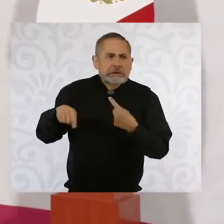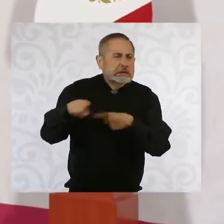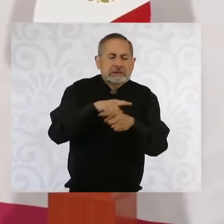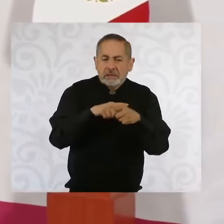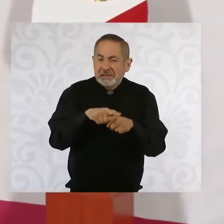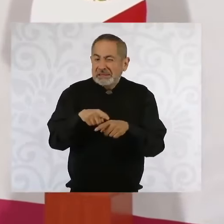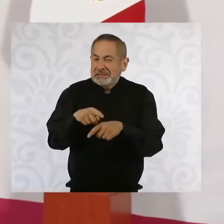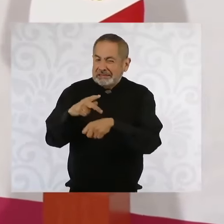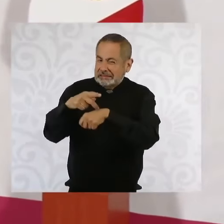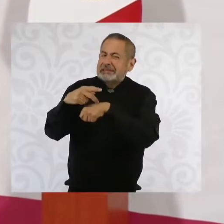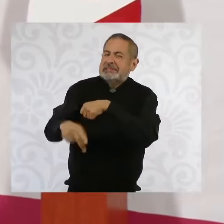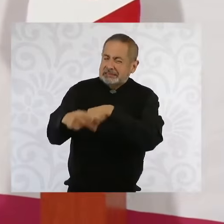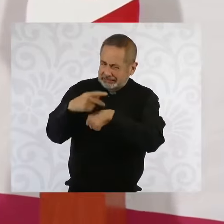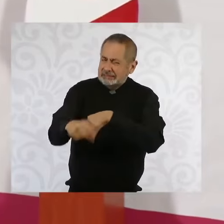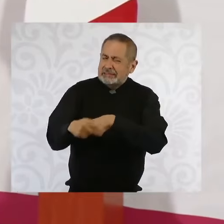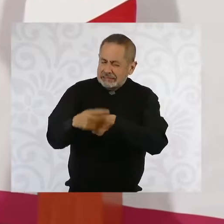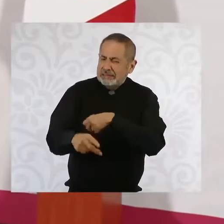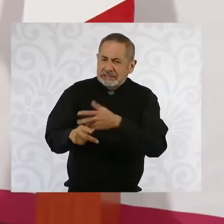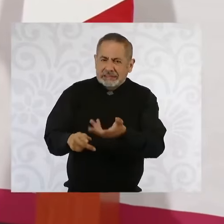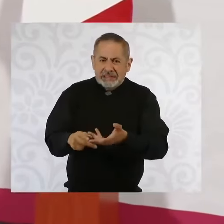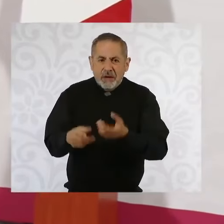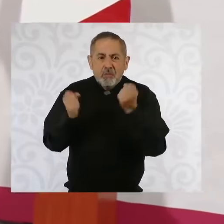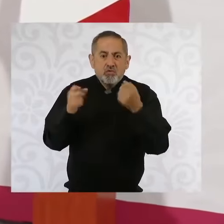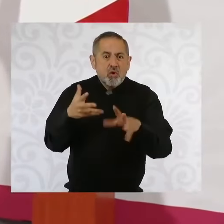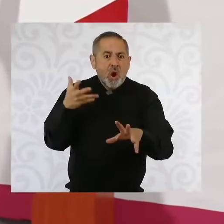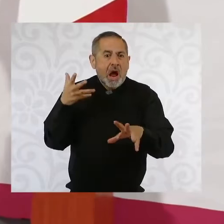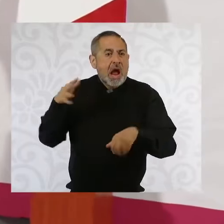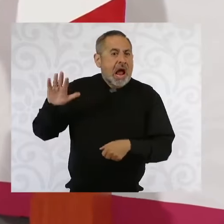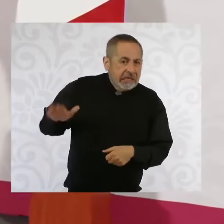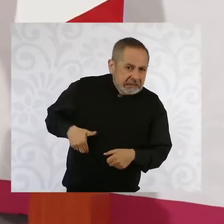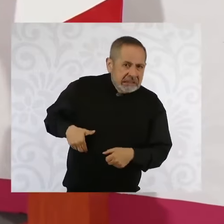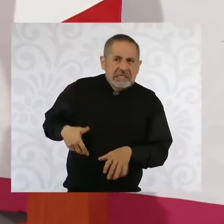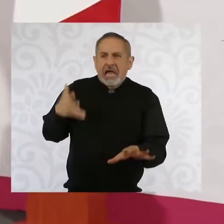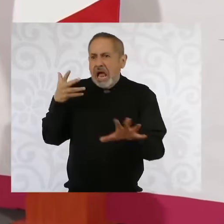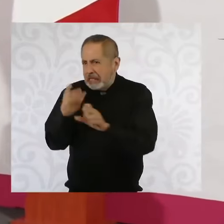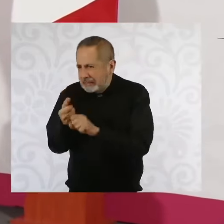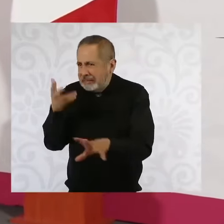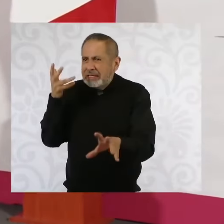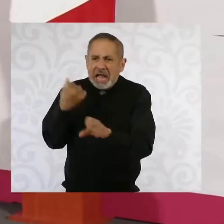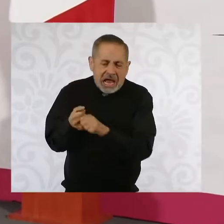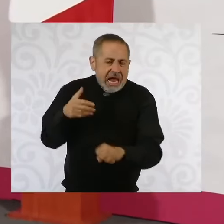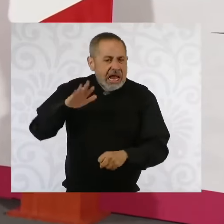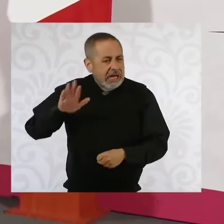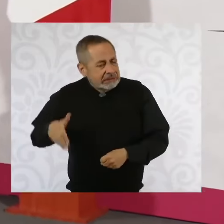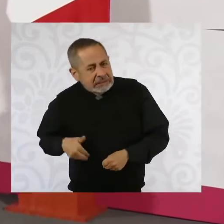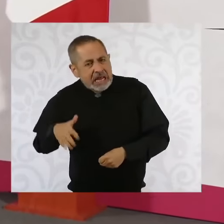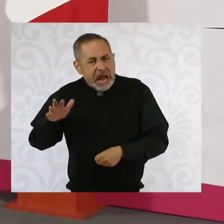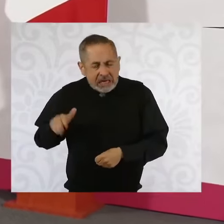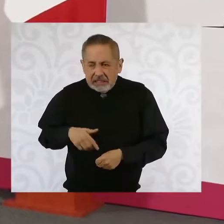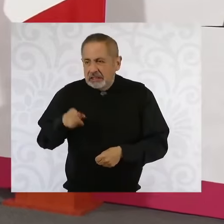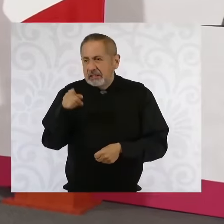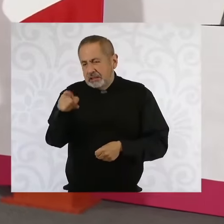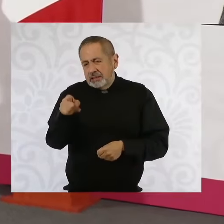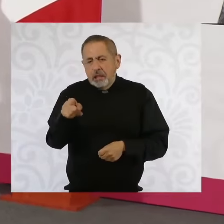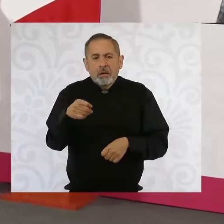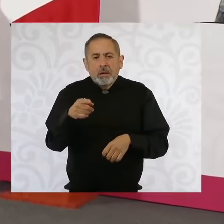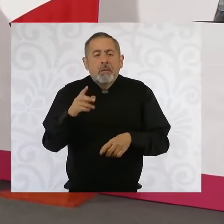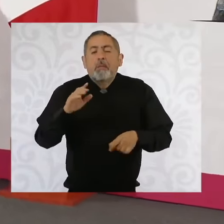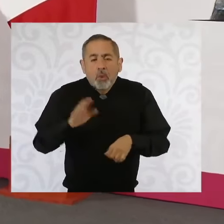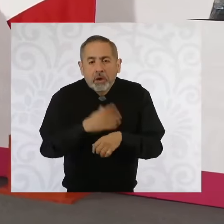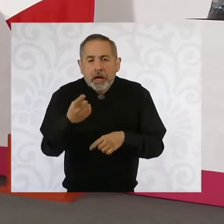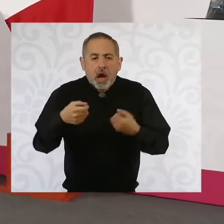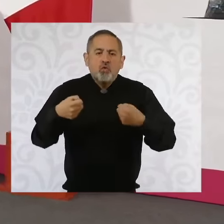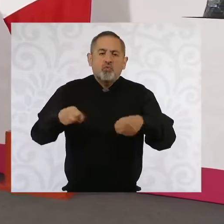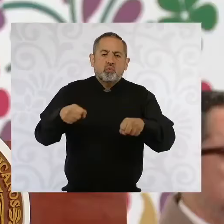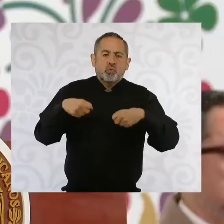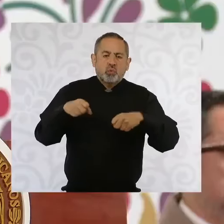eh han aumentado los accidentes de tránsito eh asociados a la motocicleta entonces este auto